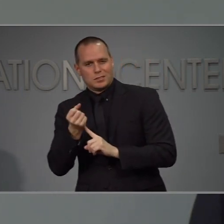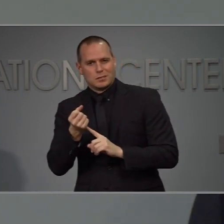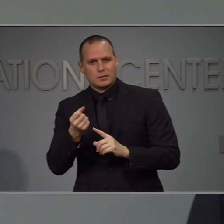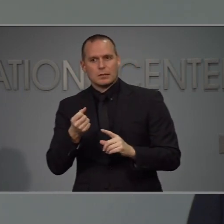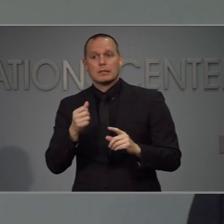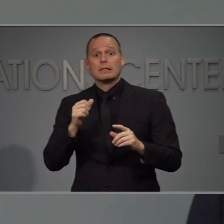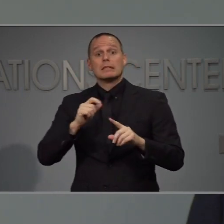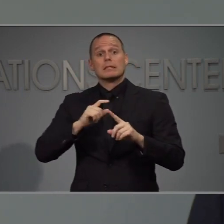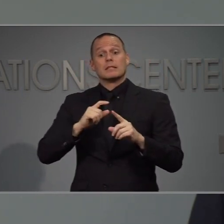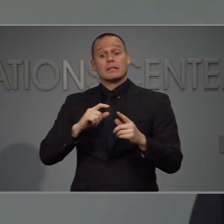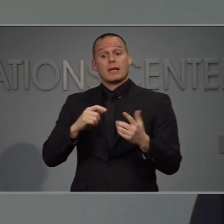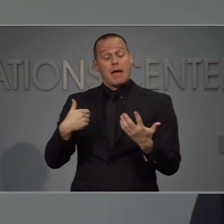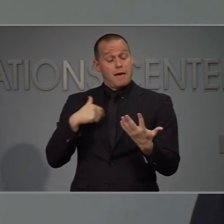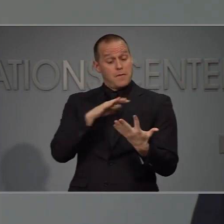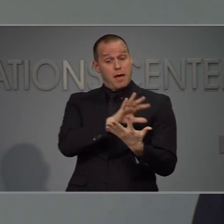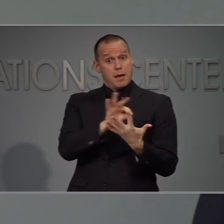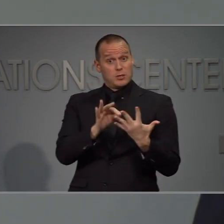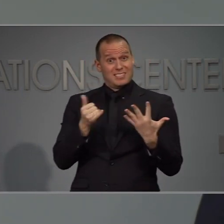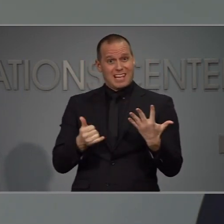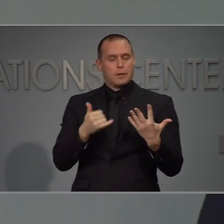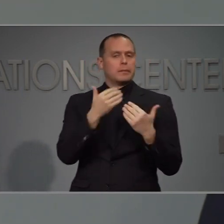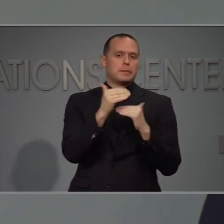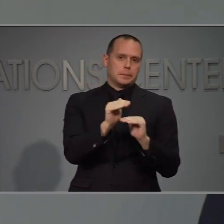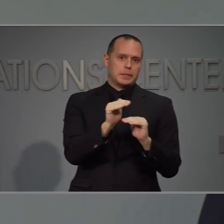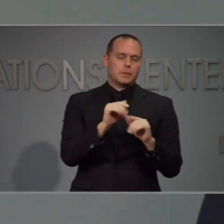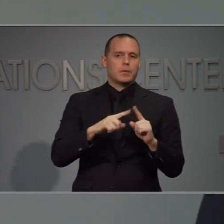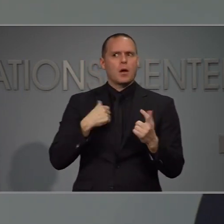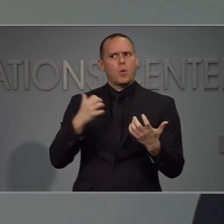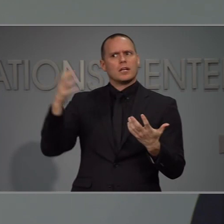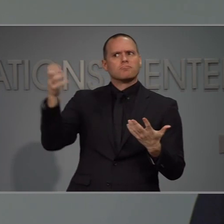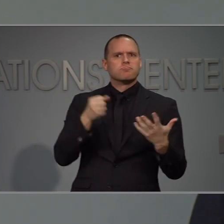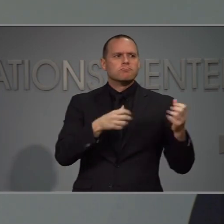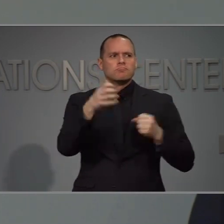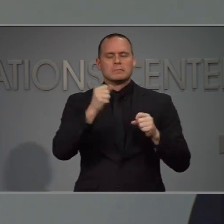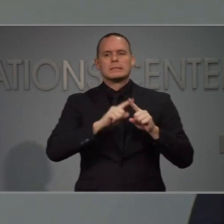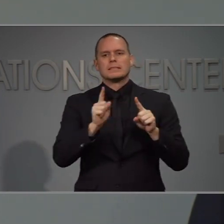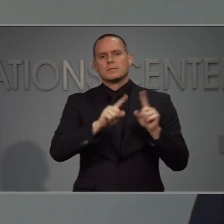que se requieren para distintas circunstancias, vamos a tratar